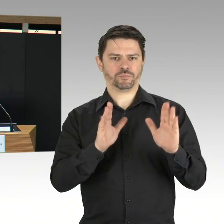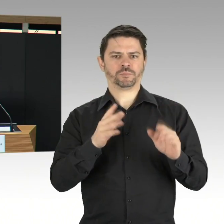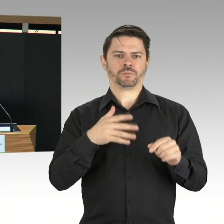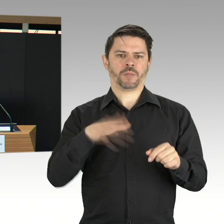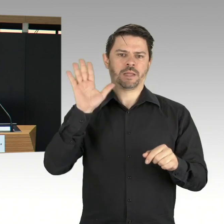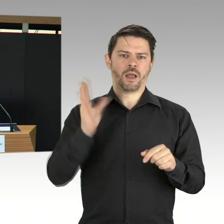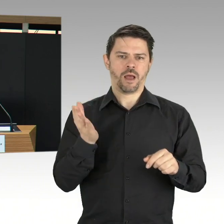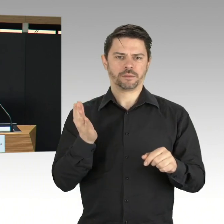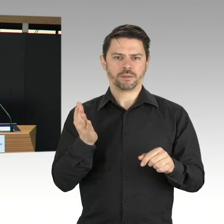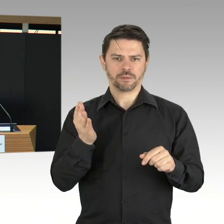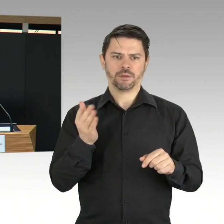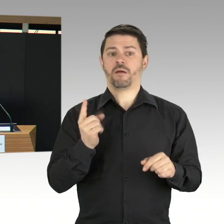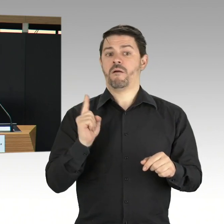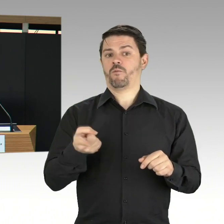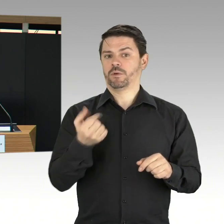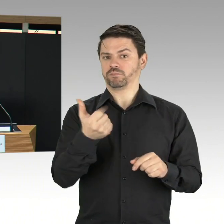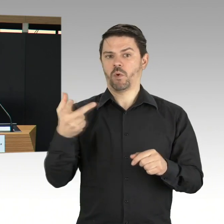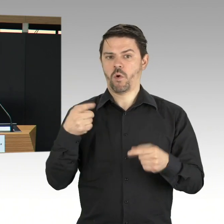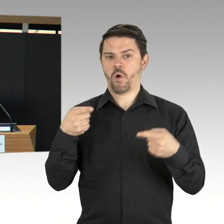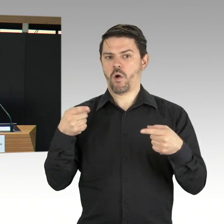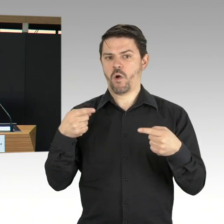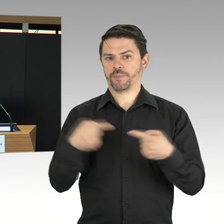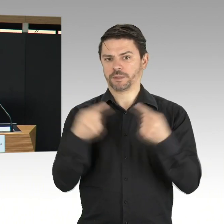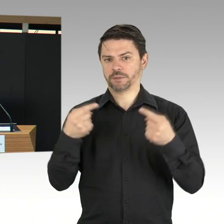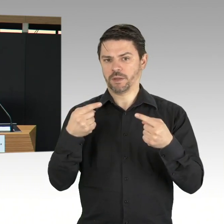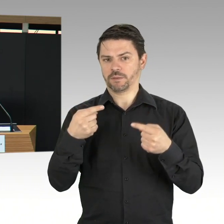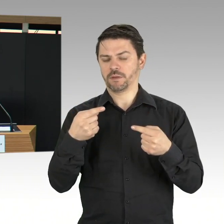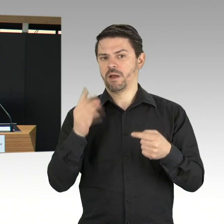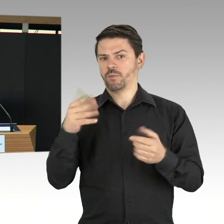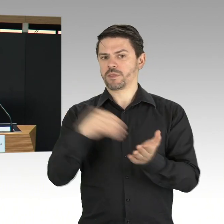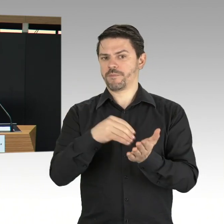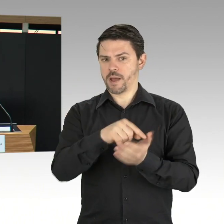und sie stellen es nicht infrage.